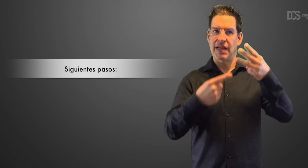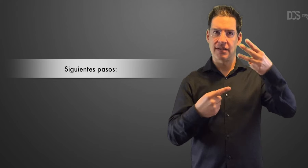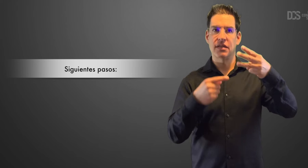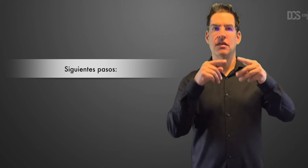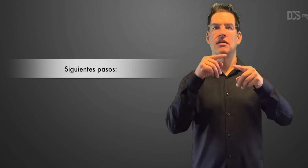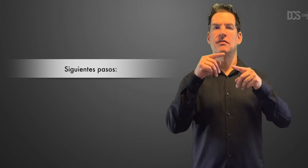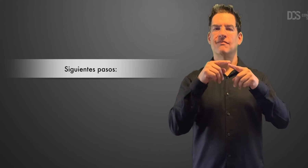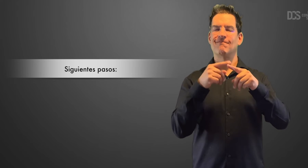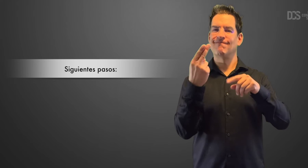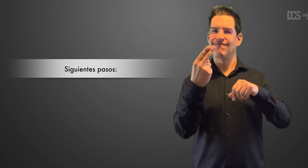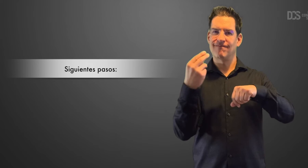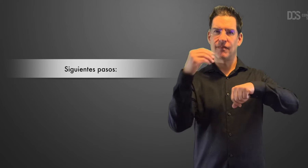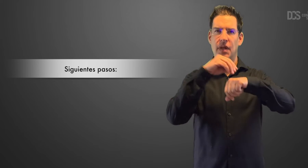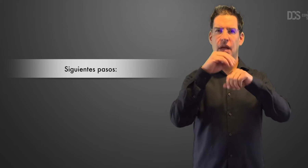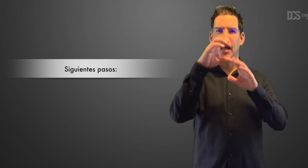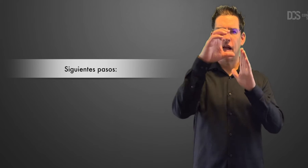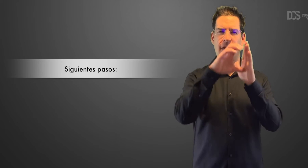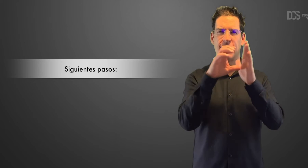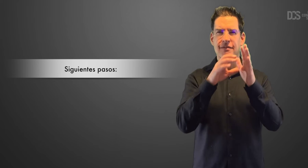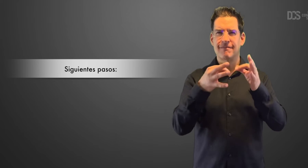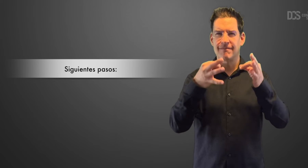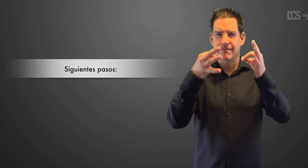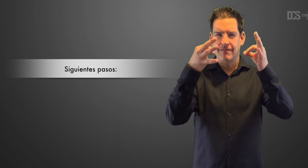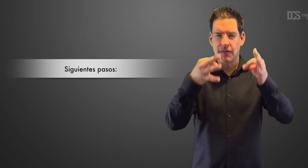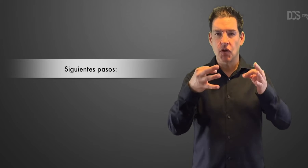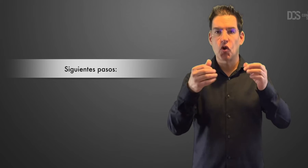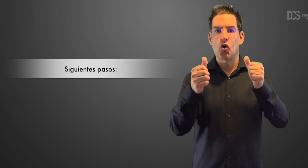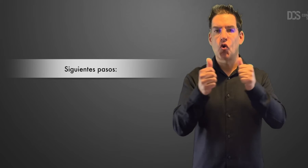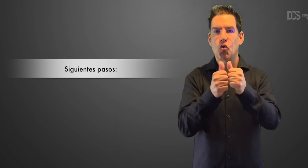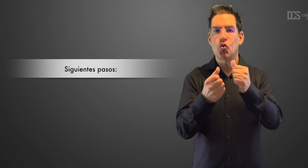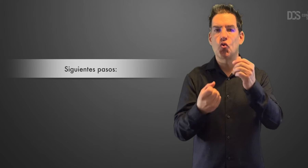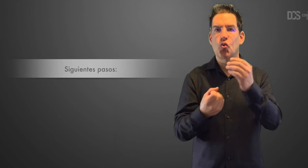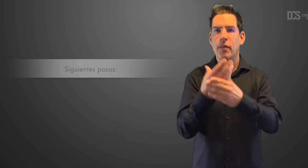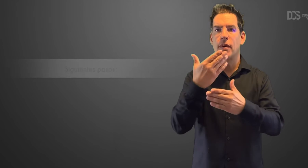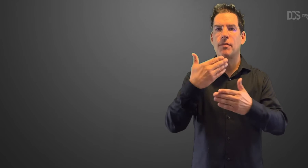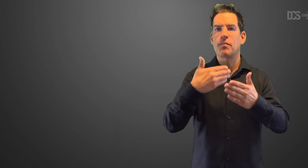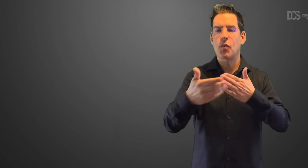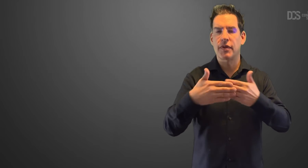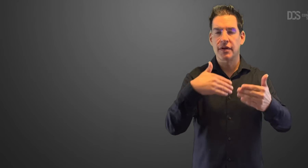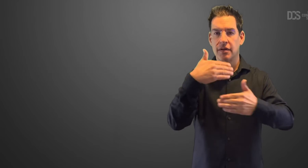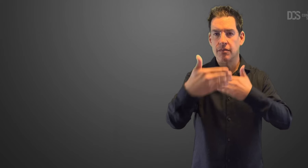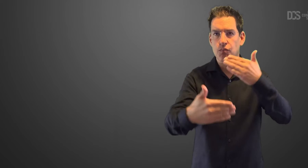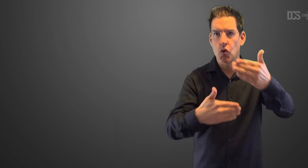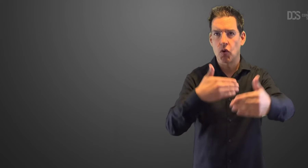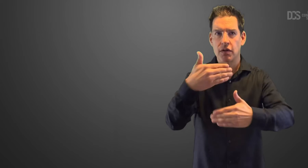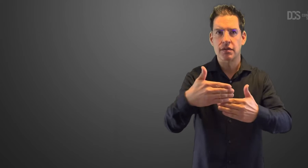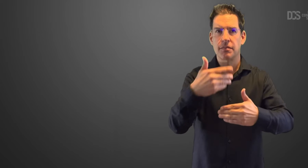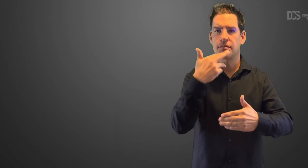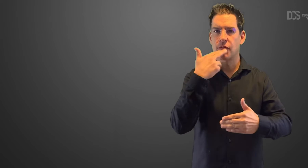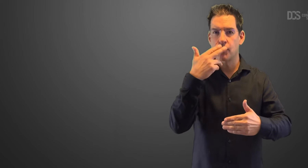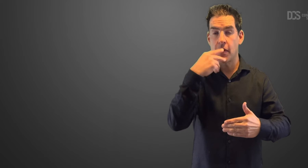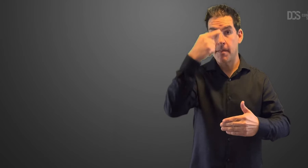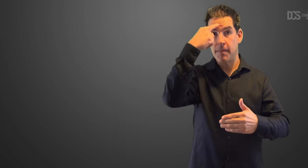Establecer un calendario consistente con actualizaciones de progreso para la